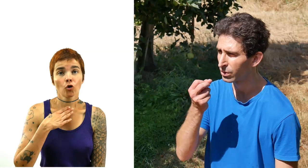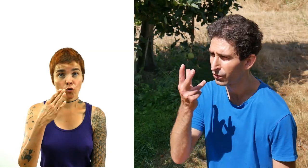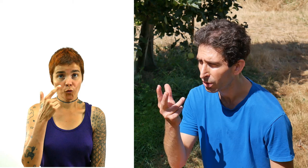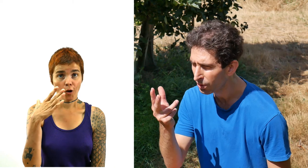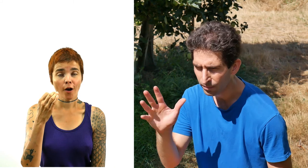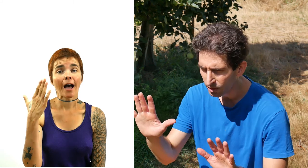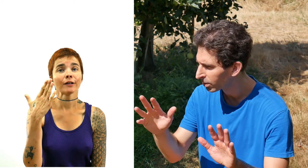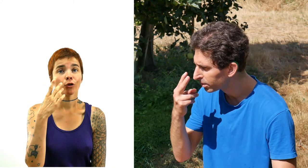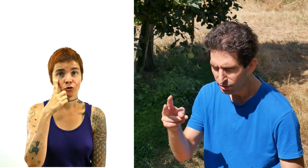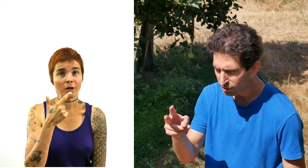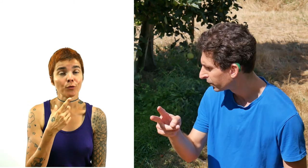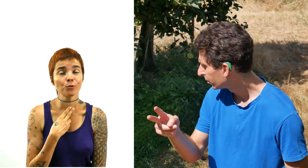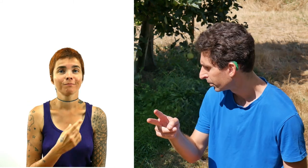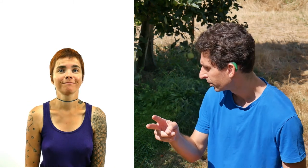Une fleur ? Attends, je l’ai vue.